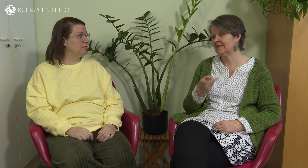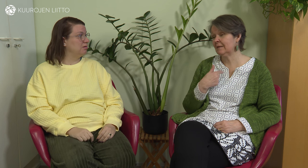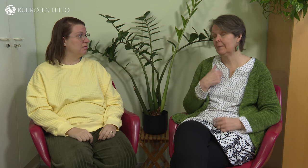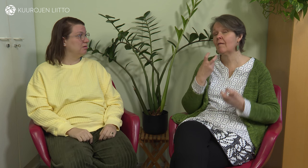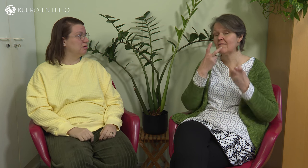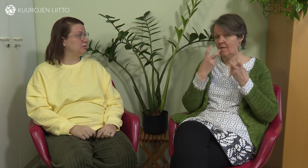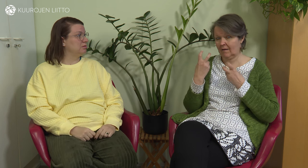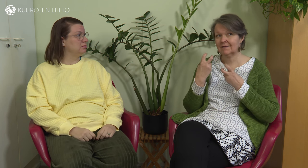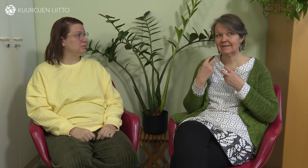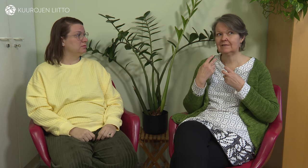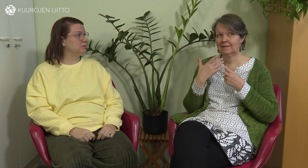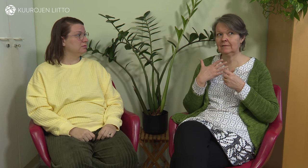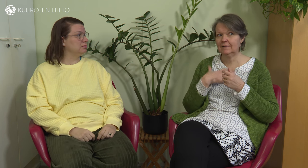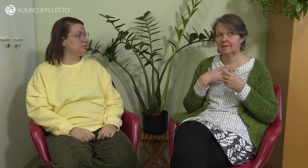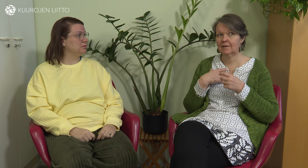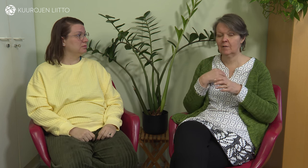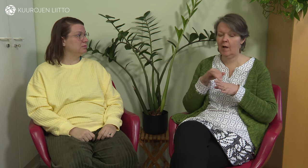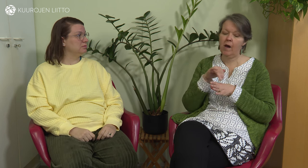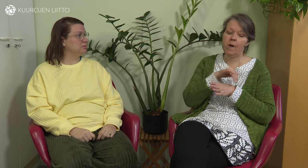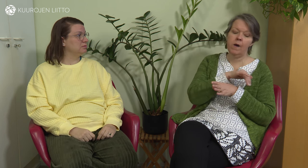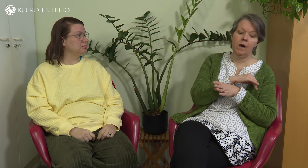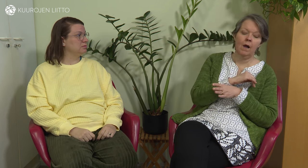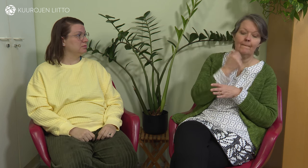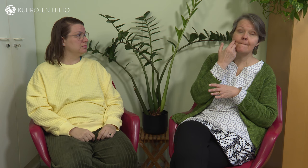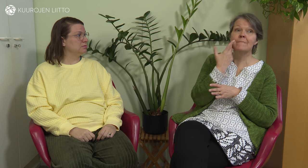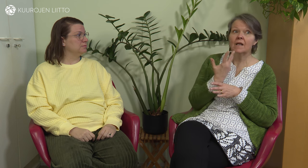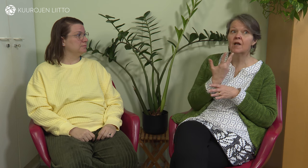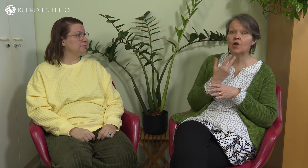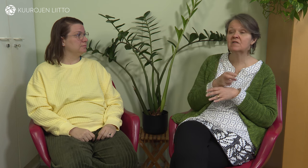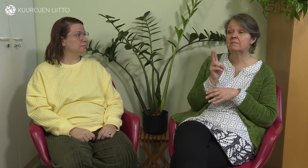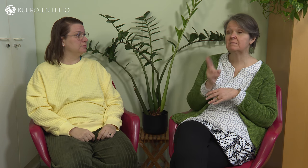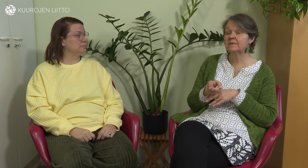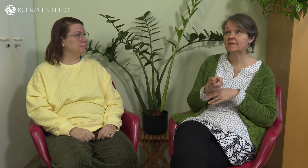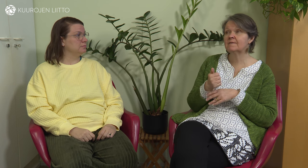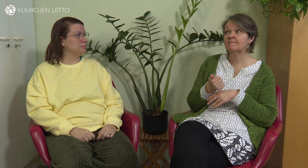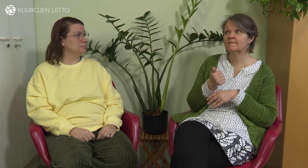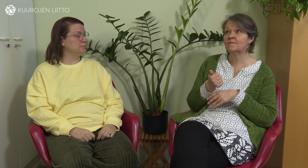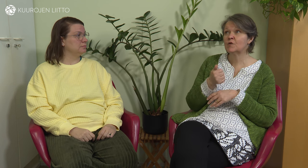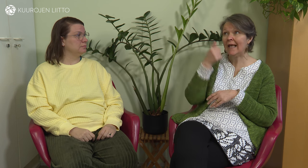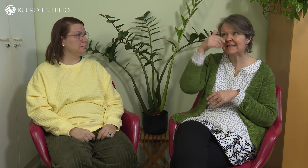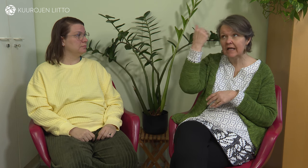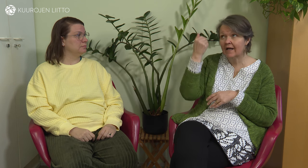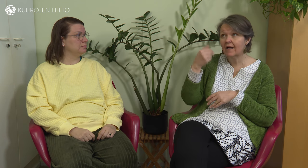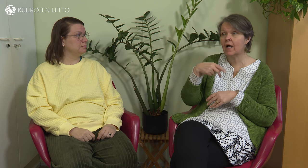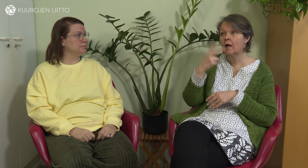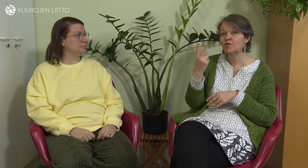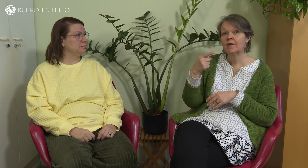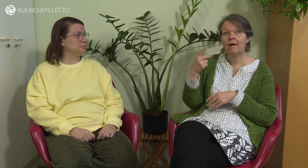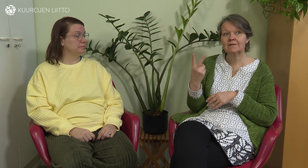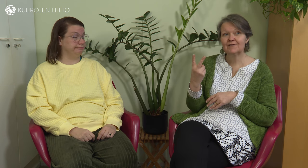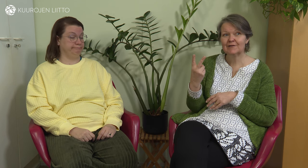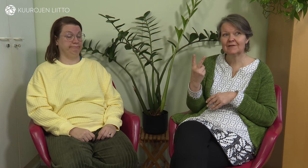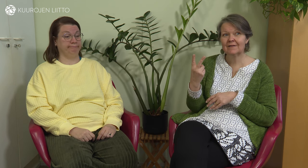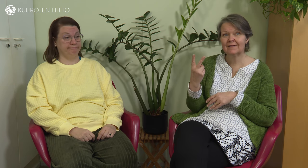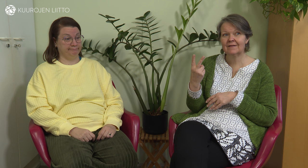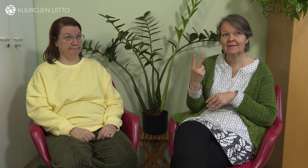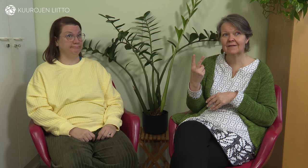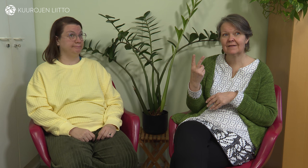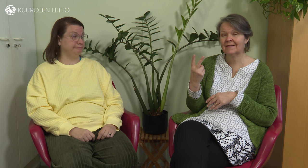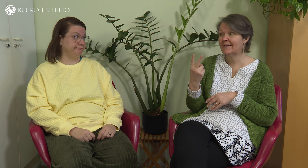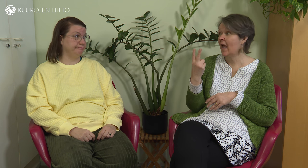Tarkistin muistiinpanoistani, että tämä alkoi kesällä 2012.